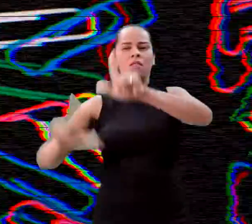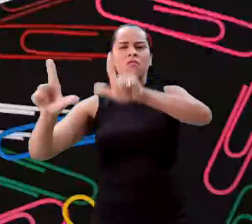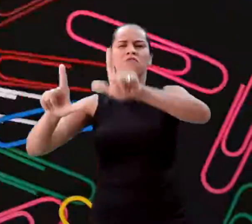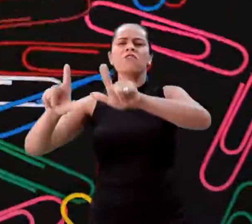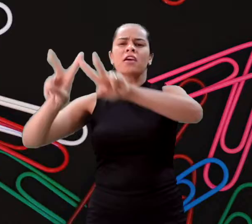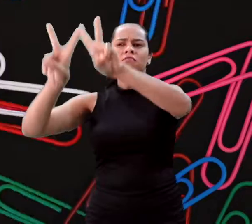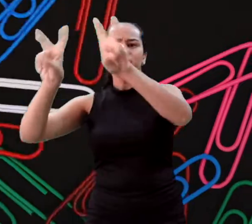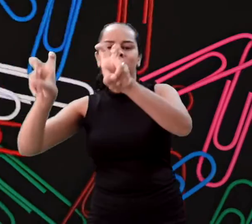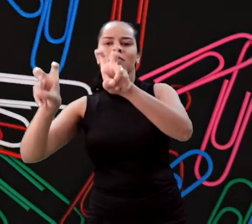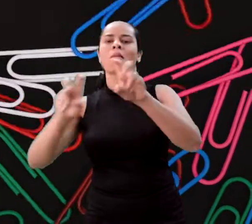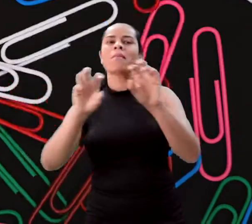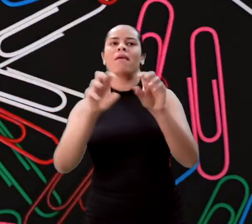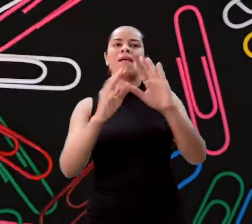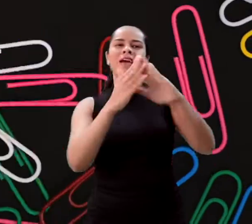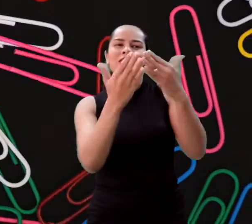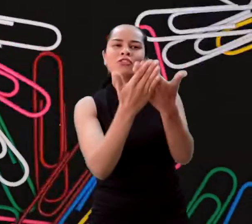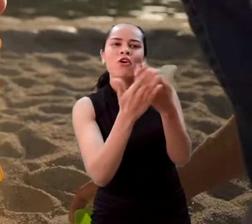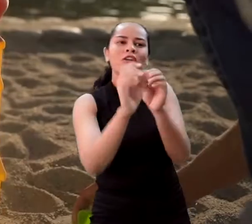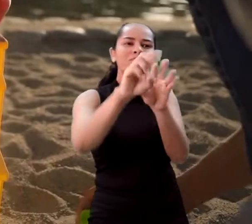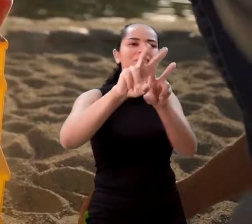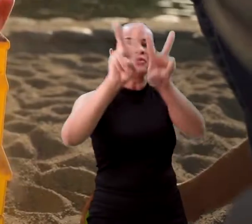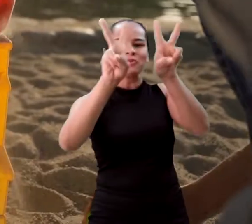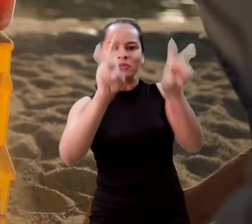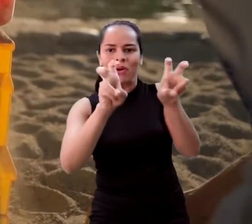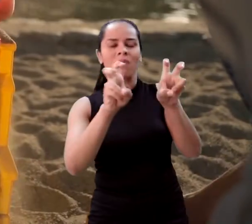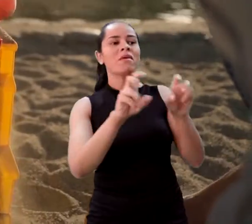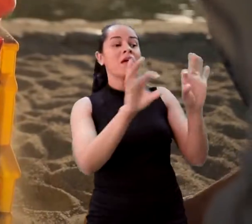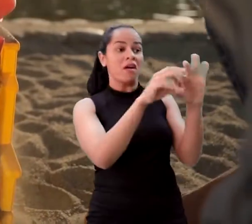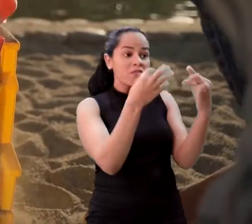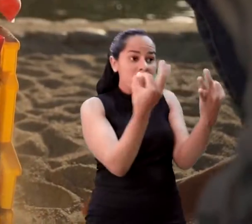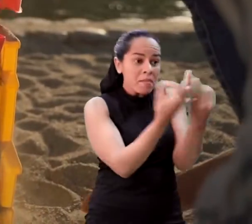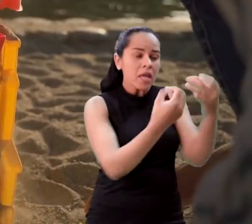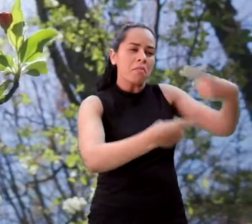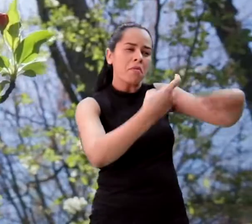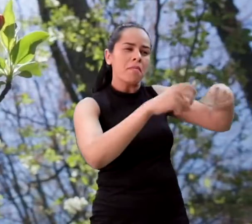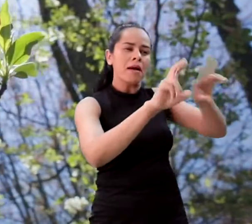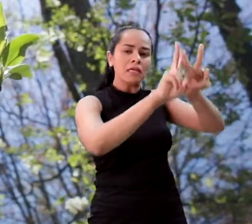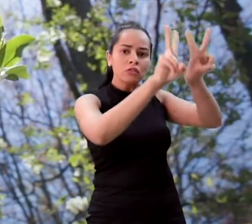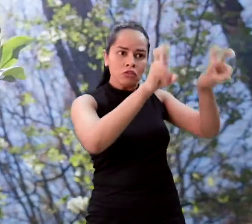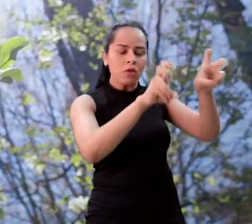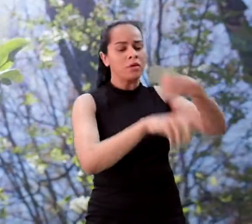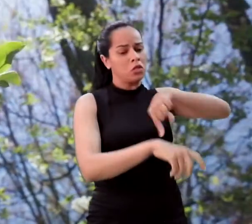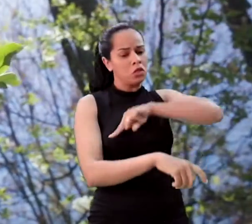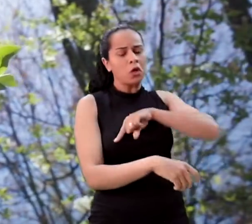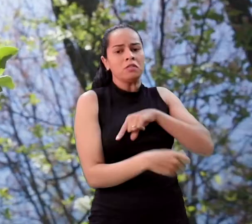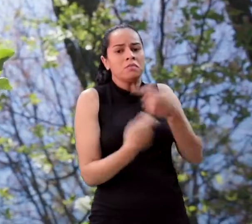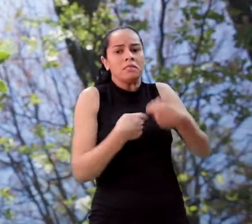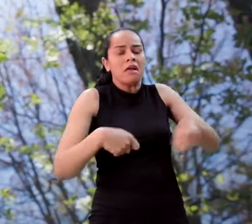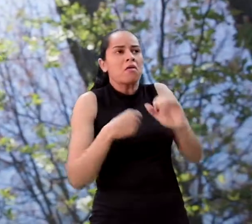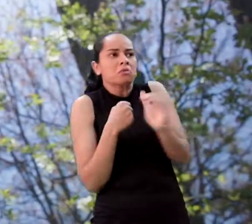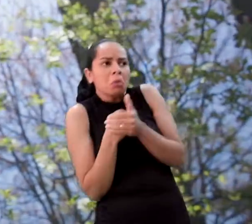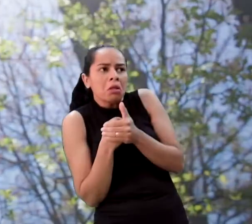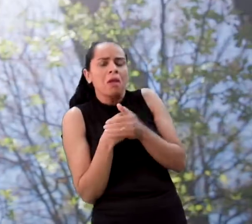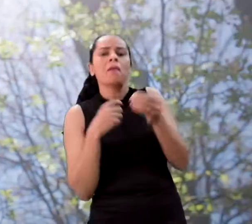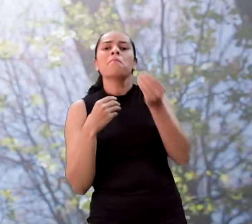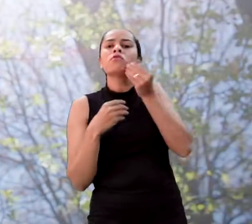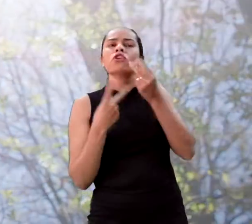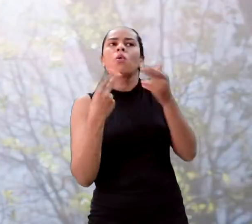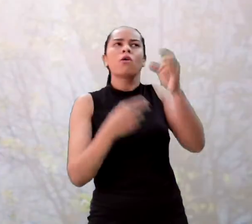se a escola dissesse que o diferente existe, se nossos pais soubessem que somos os mesmos, talvez precisasse me esconder menos e ser mais como o sol.